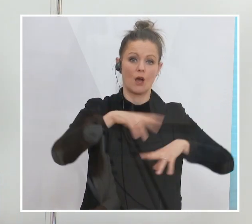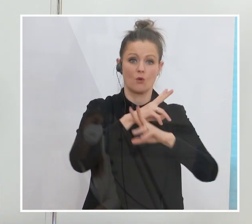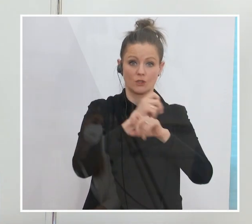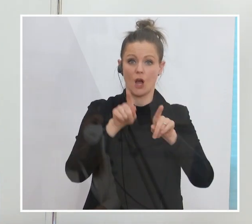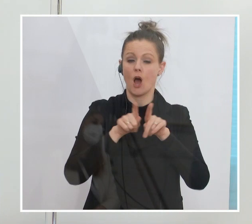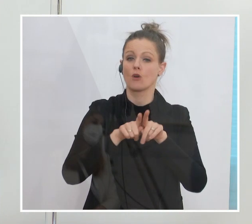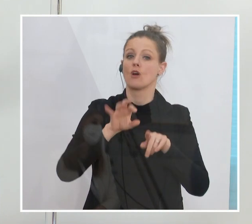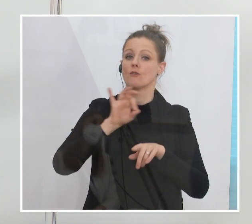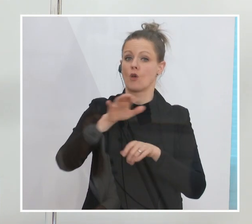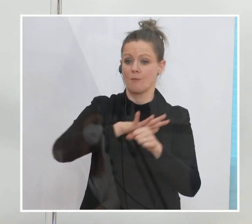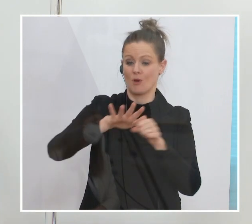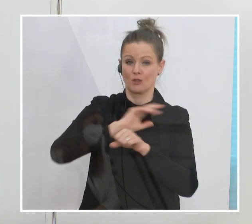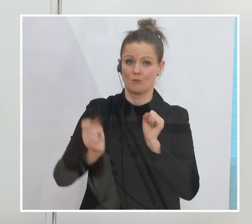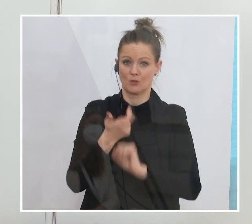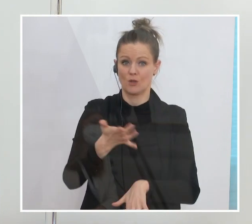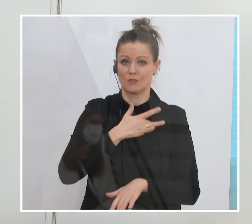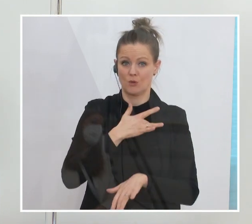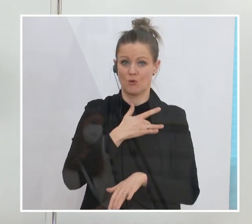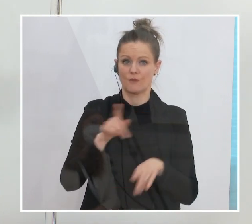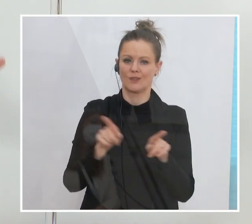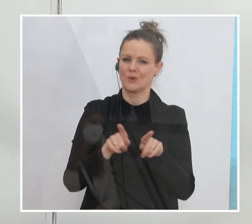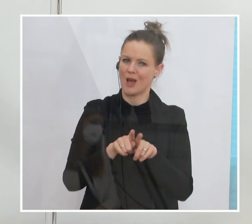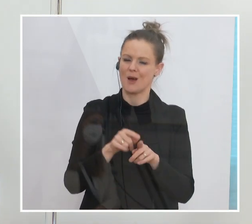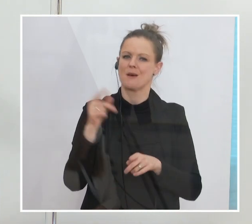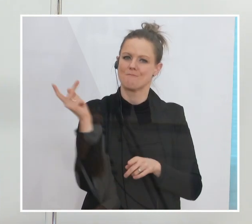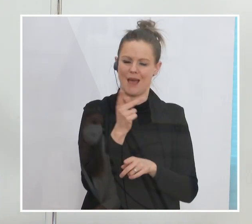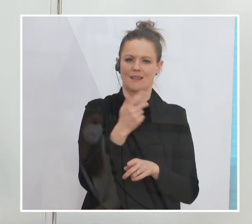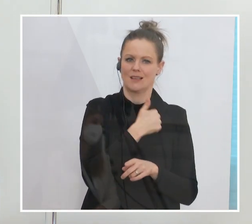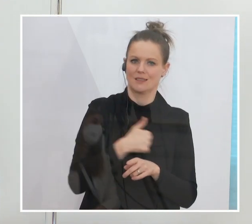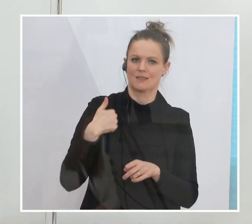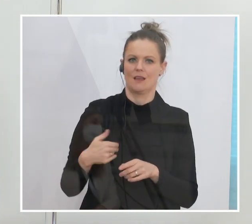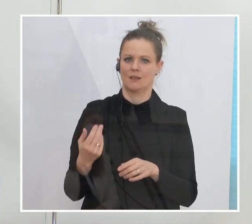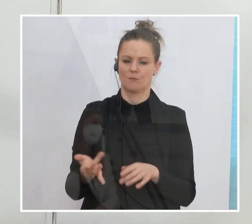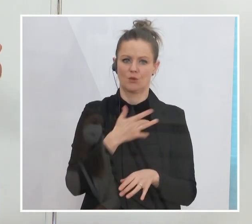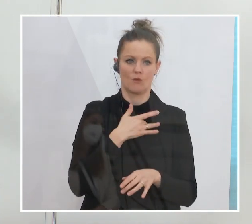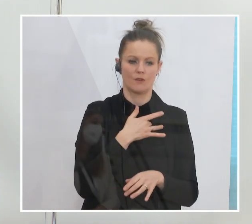sind und das betrifft natürlich dann beide Seiten, ArbeitgeberInnen und Arbeitnehmer,